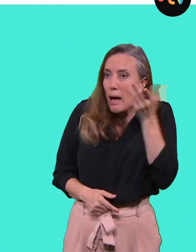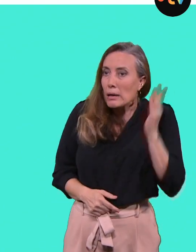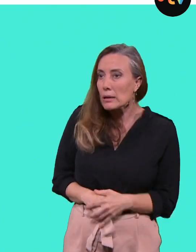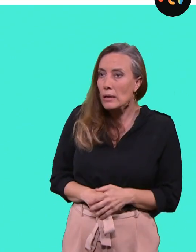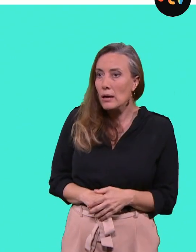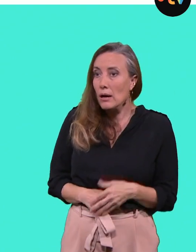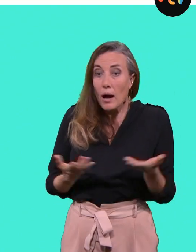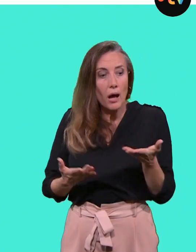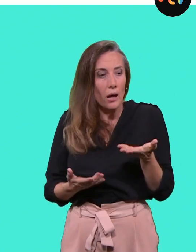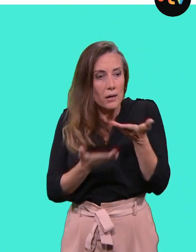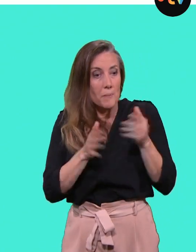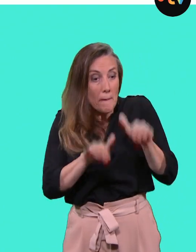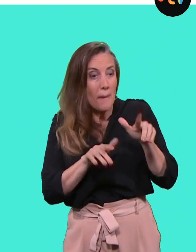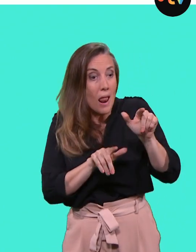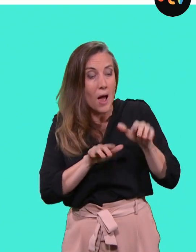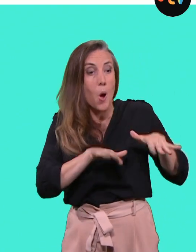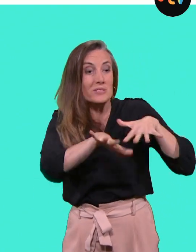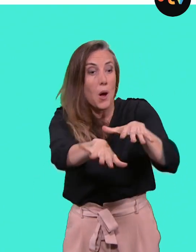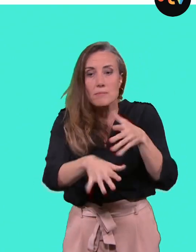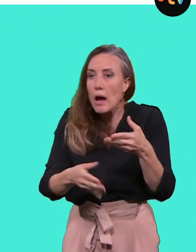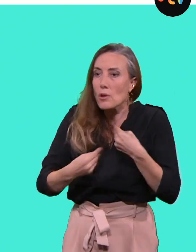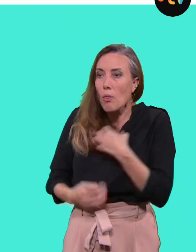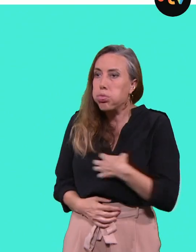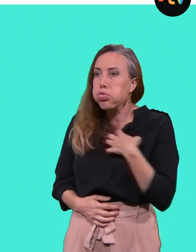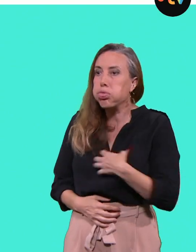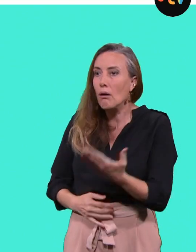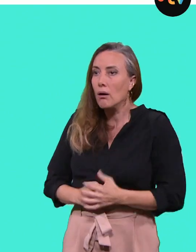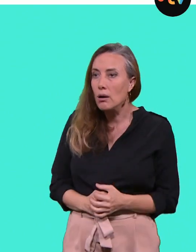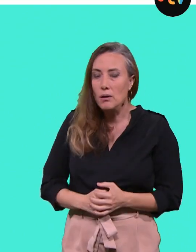Même s'il y a l'océan, je trouve ça aberrant"